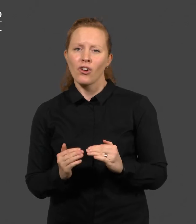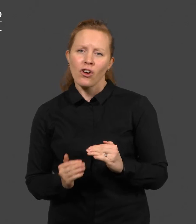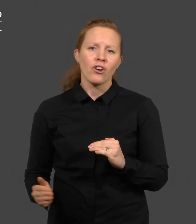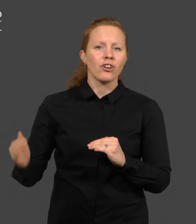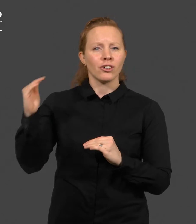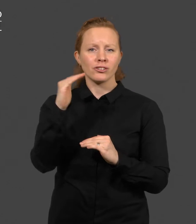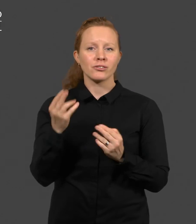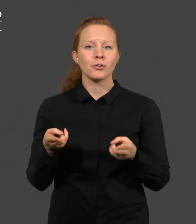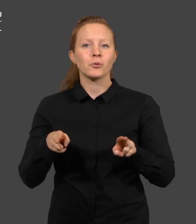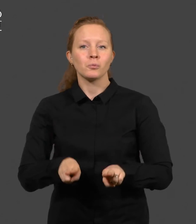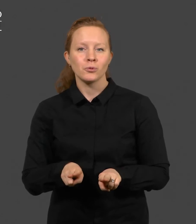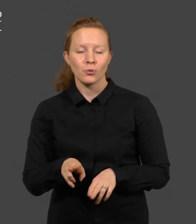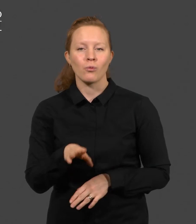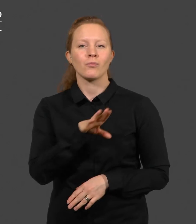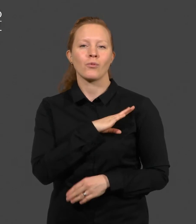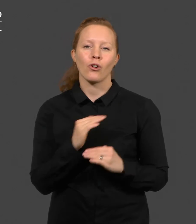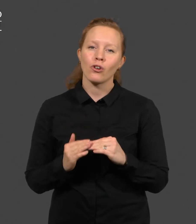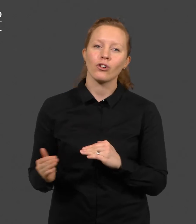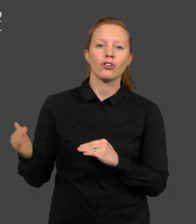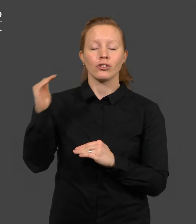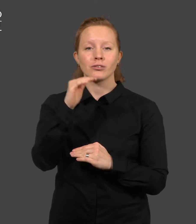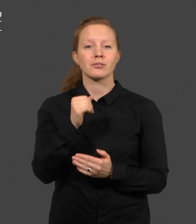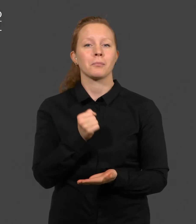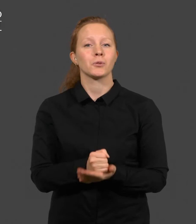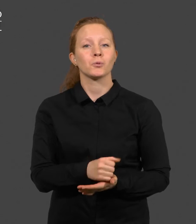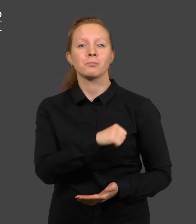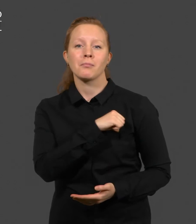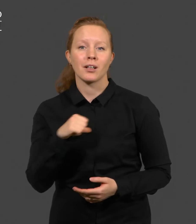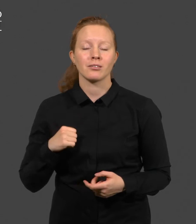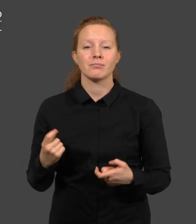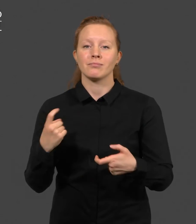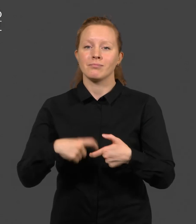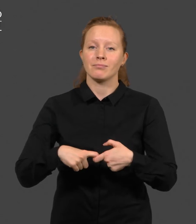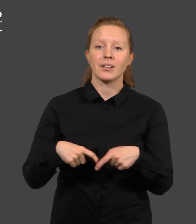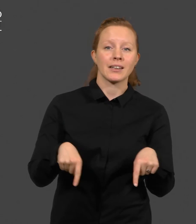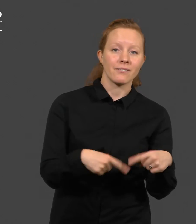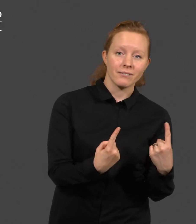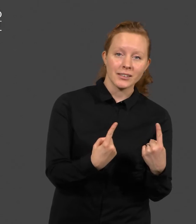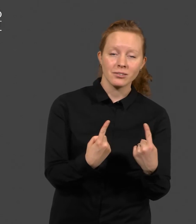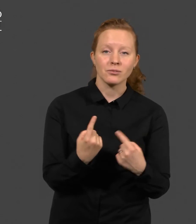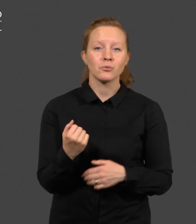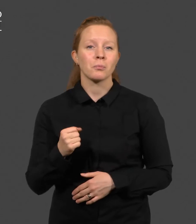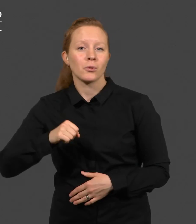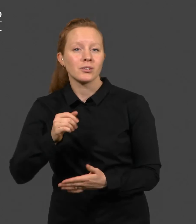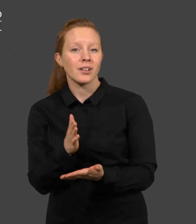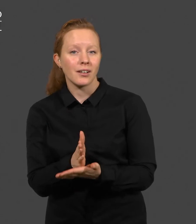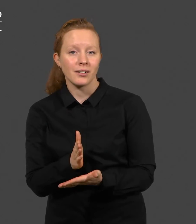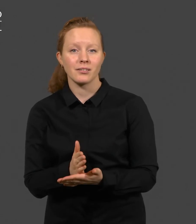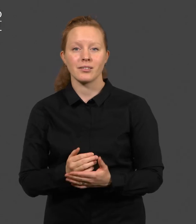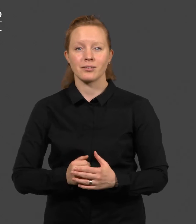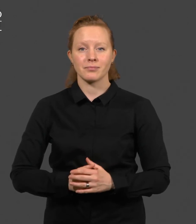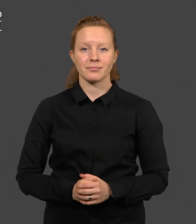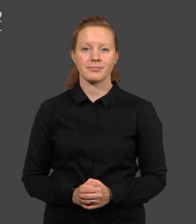Den högsta dömande makten i tviste- och brottmål utövas av högsta domstolen.